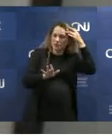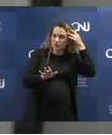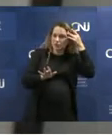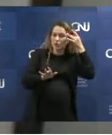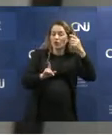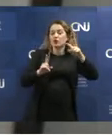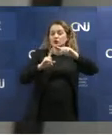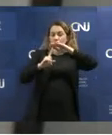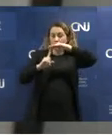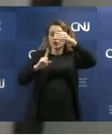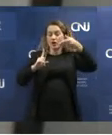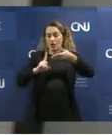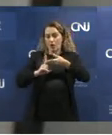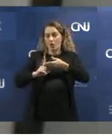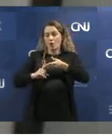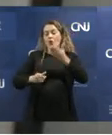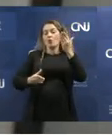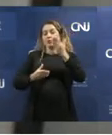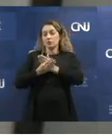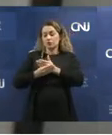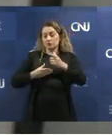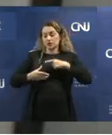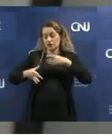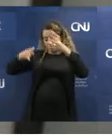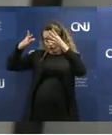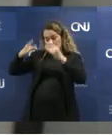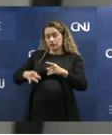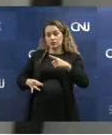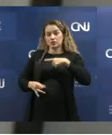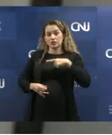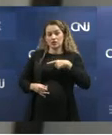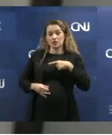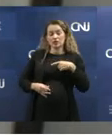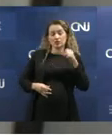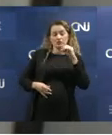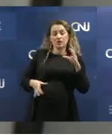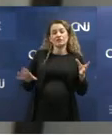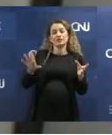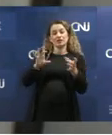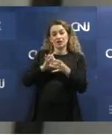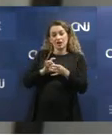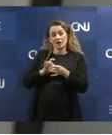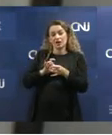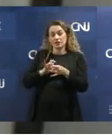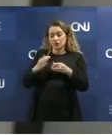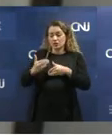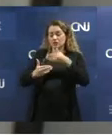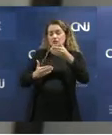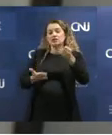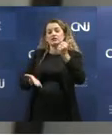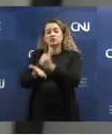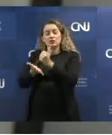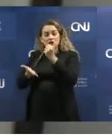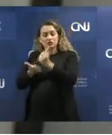o processo sequer físico, que era sequer estava concluído em gabinete, esteve em cartório durante a maior parte do tempo.